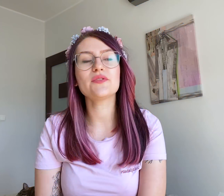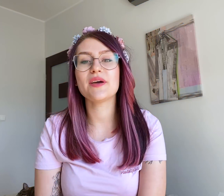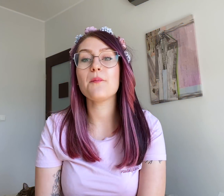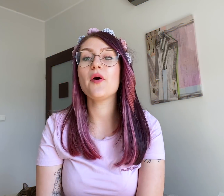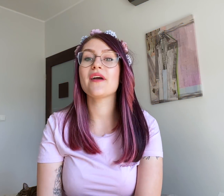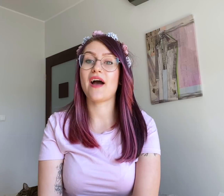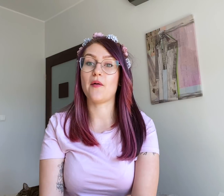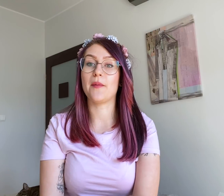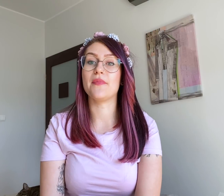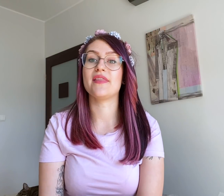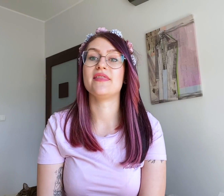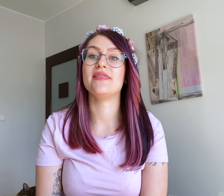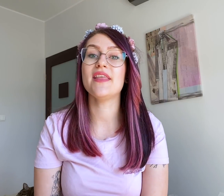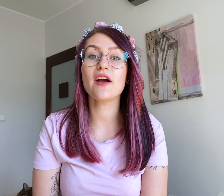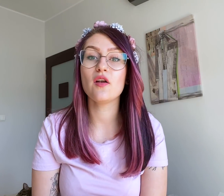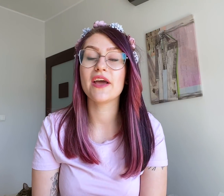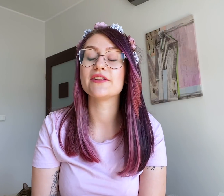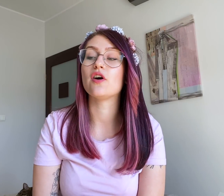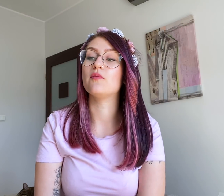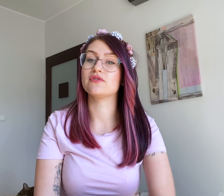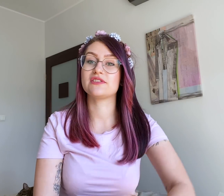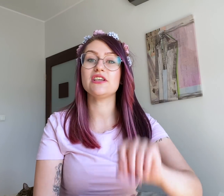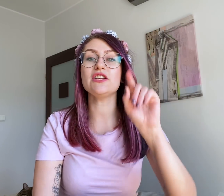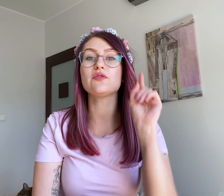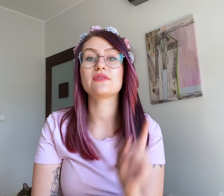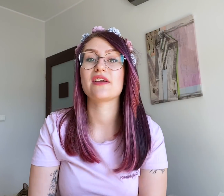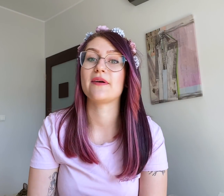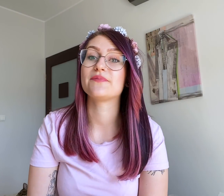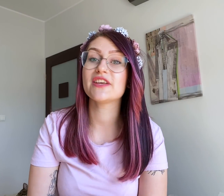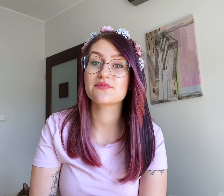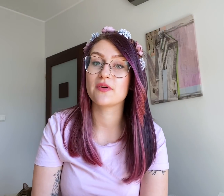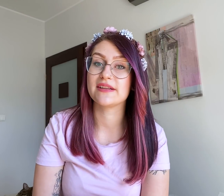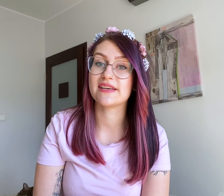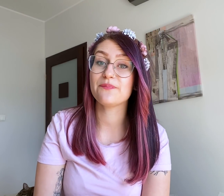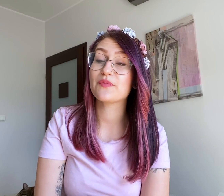Potem pojechałam na kolejny obóz. I tutaj Wam też polecam.